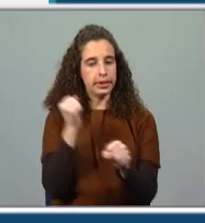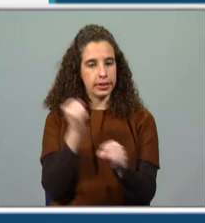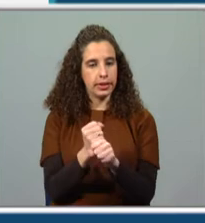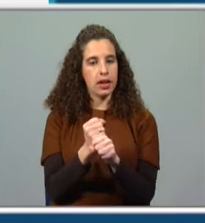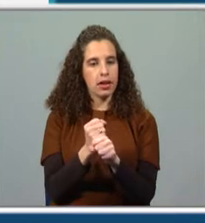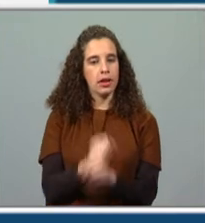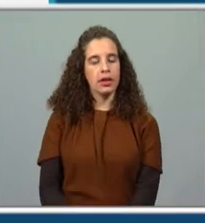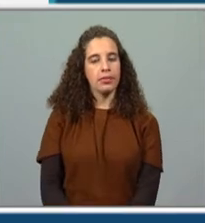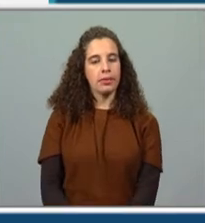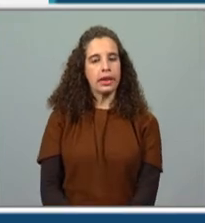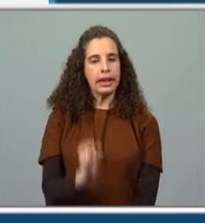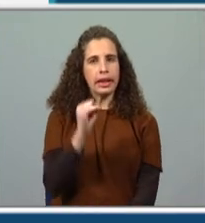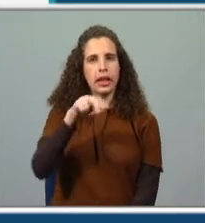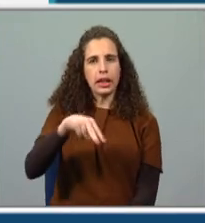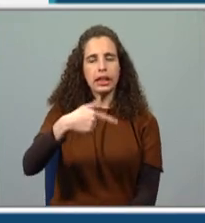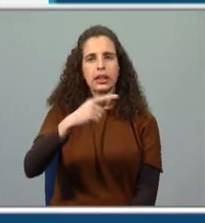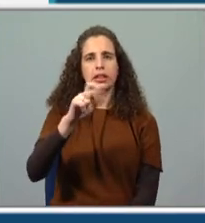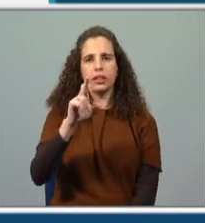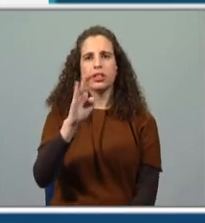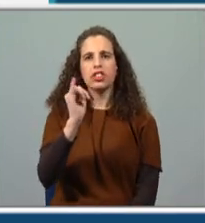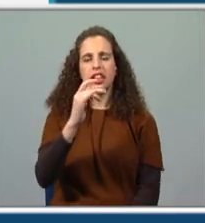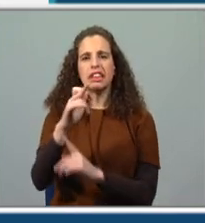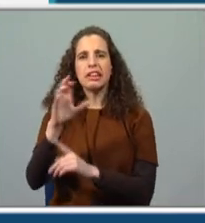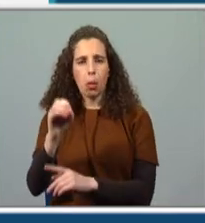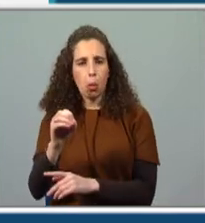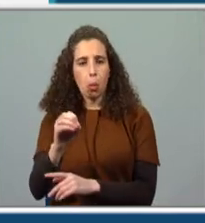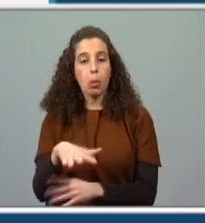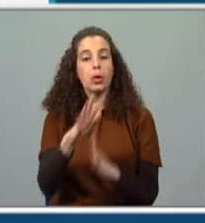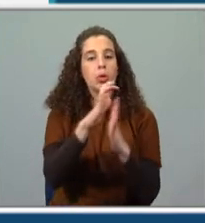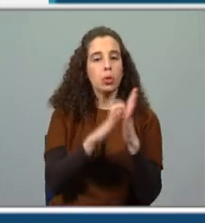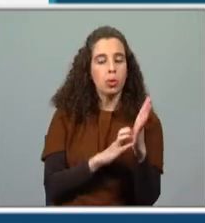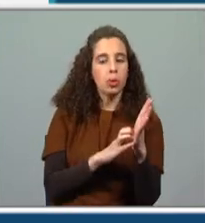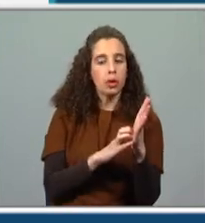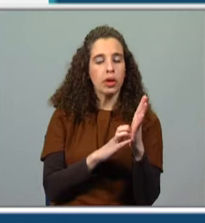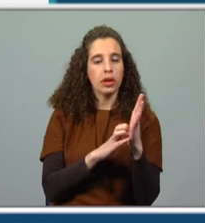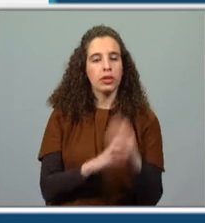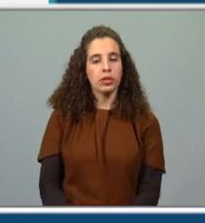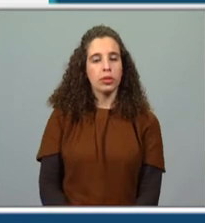interjeição e o texto não literário Mais especificamente o protocolo experimental 感嘆詞和非文學文本 更多特別是實驗方案